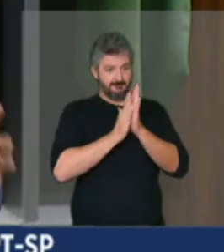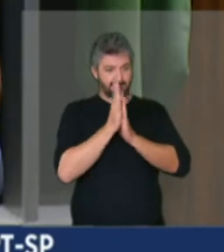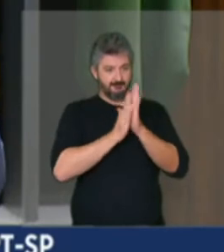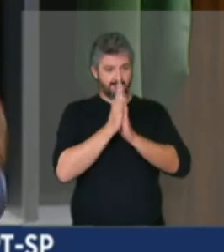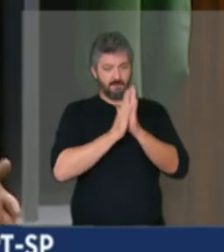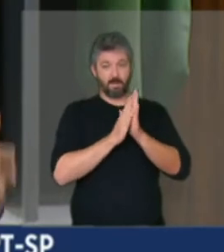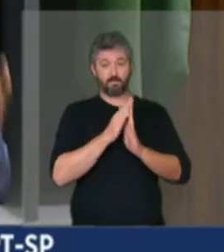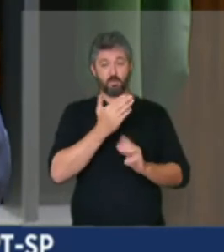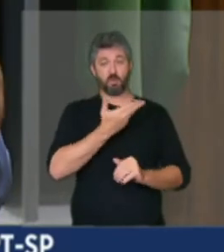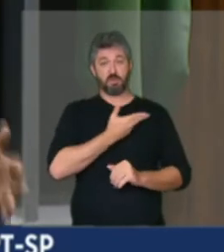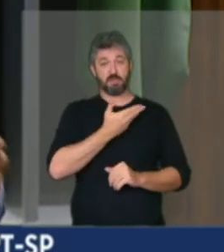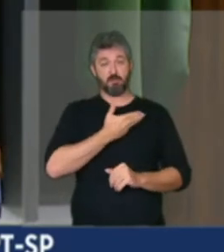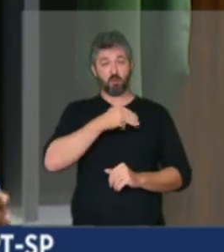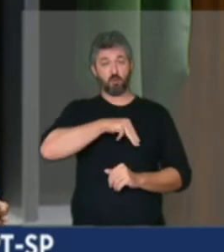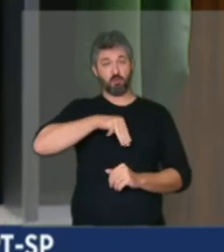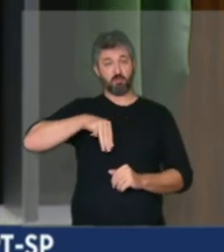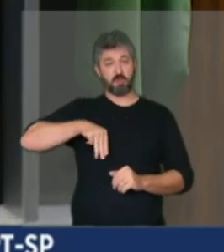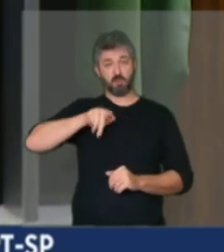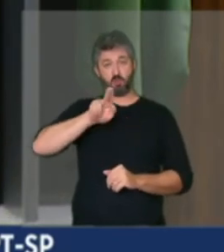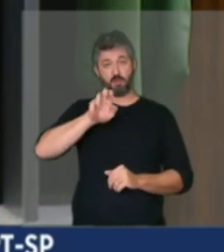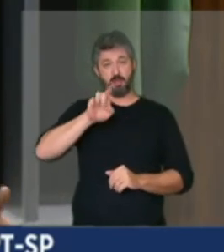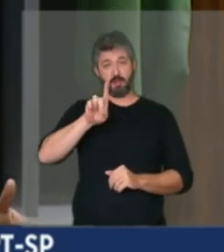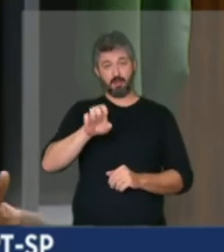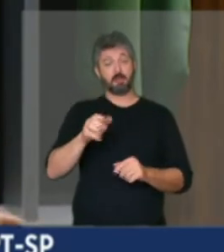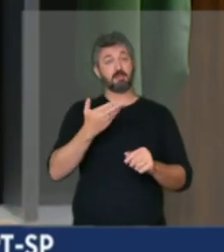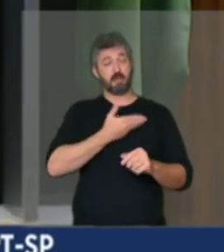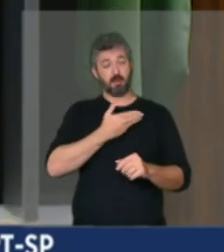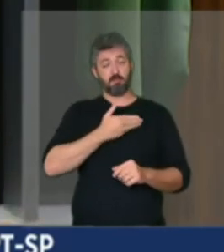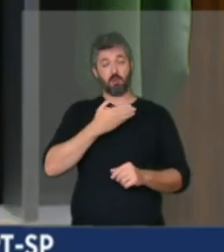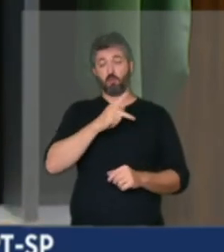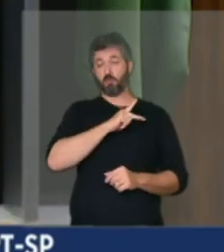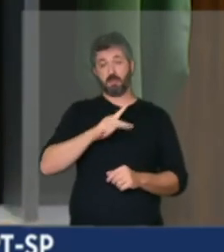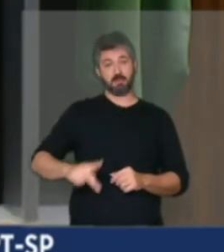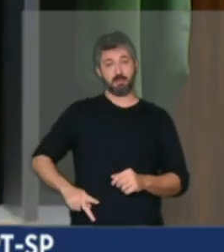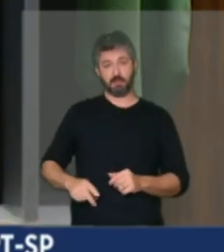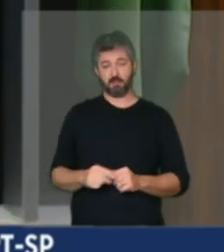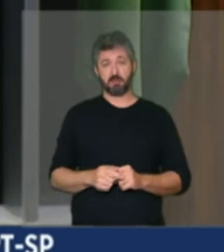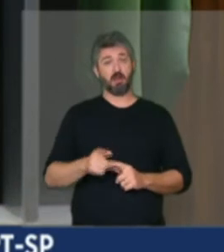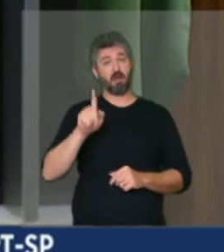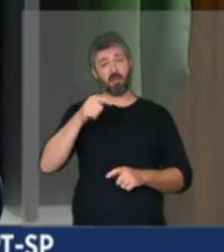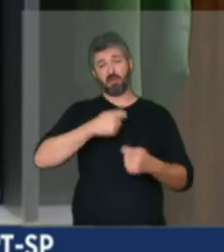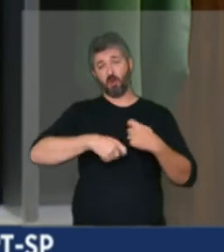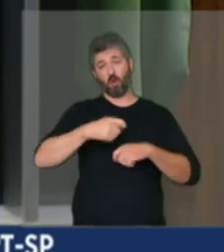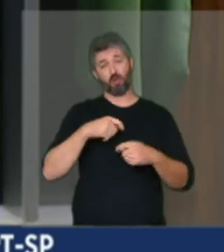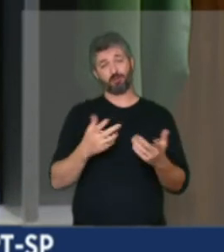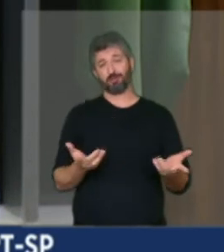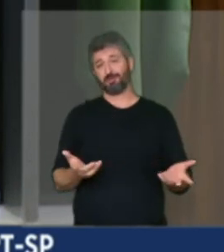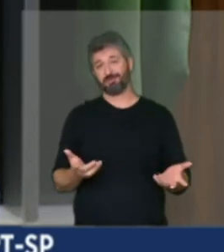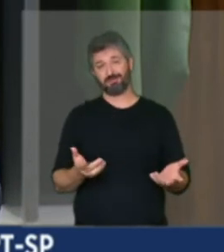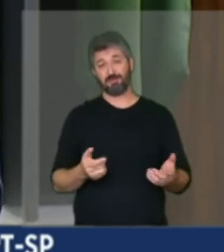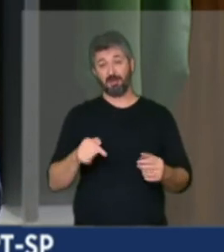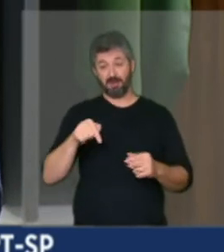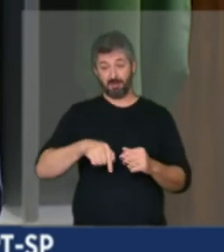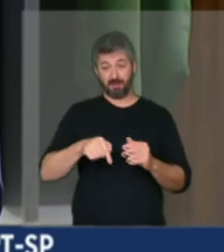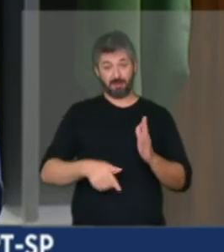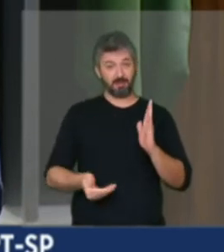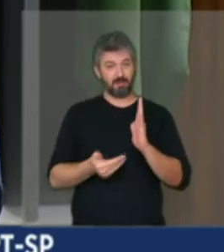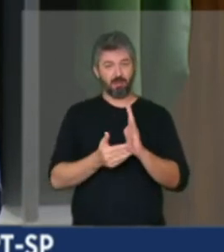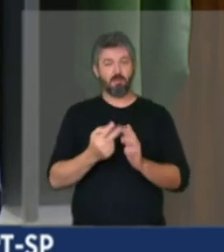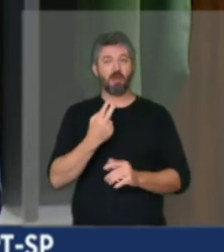MINISTRO DA FAZENDA E DO PRESIDENTE DA REPÚBLICA. NEGÓCIO, VIROU NEGÓCIO. ESTA CASA NÃO PODE PERMITIR A PRIVATIZAÇÃO DOS CORREIOS. O